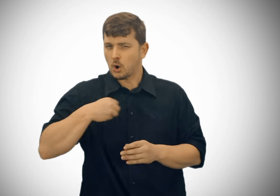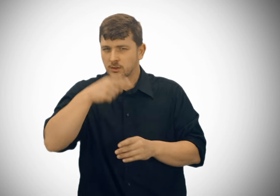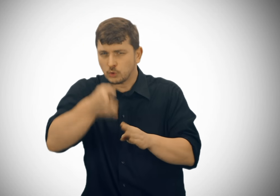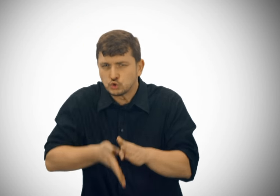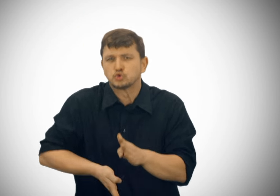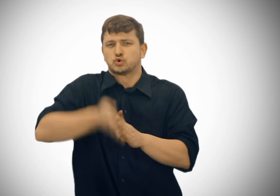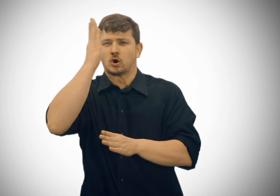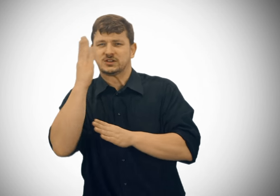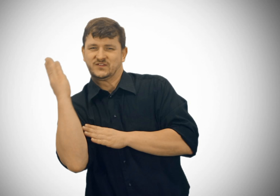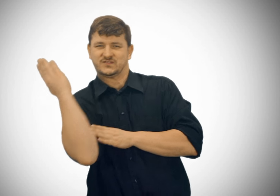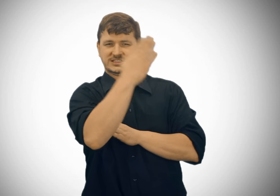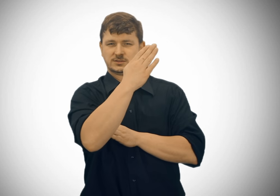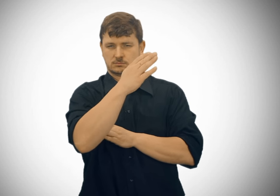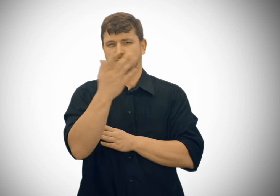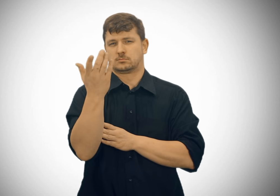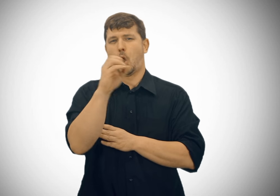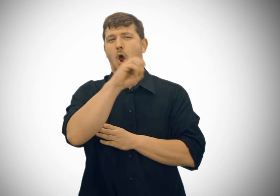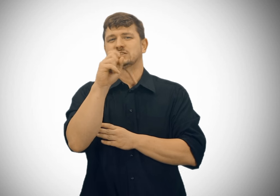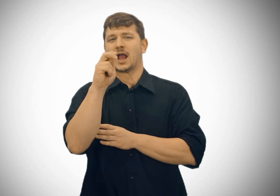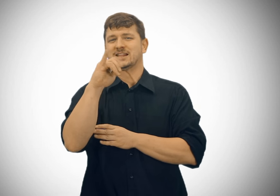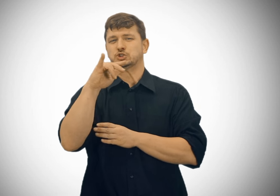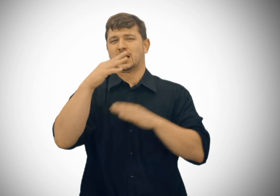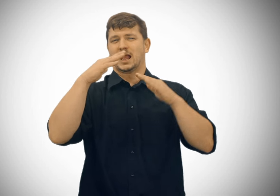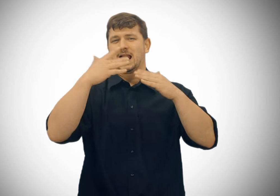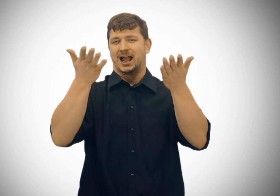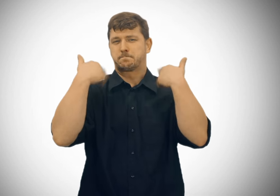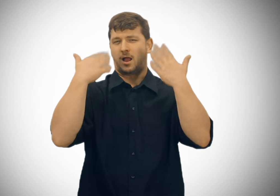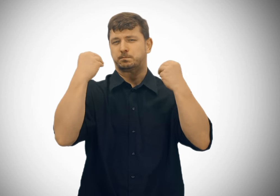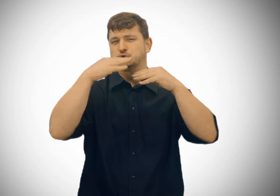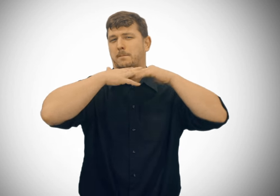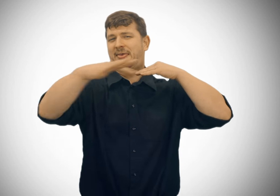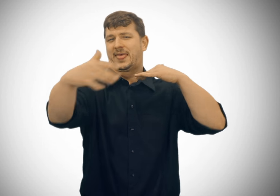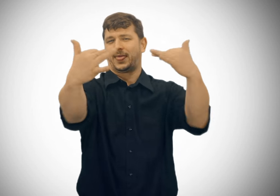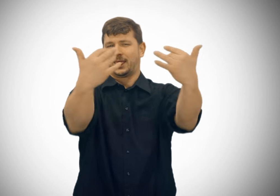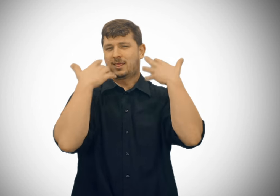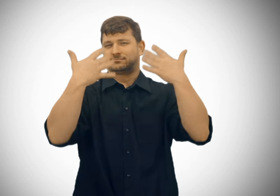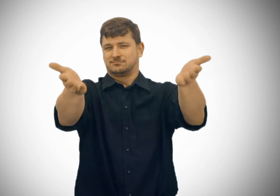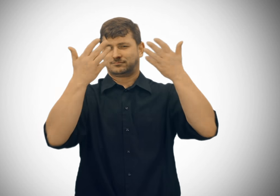Im Norwesten des Landes herrscht ozeanisches Klima. Das kommt natürlich vom Ostsee-Meer.